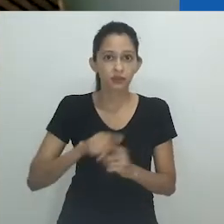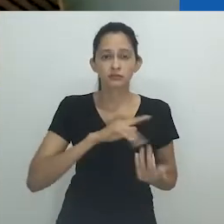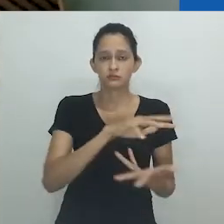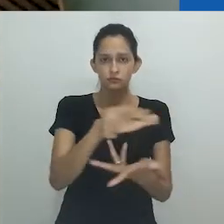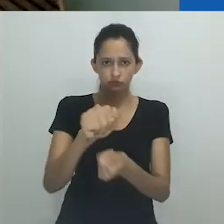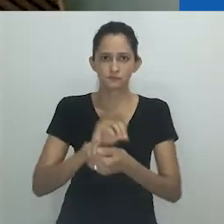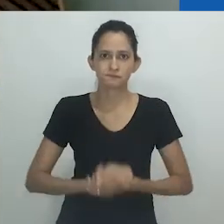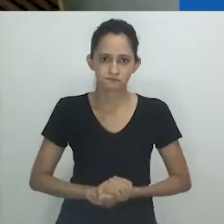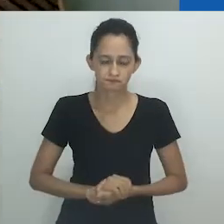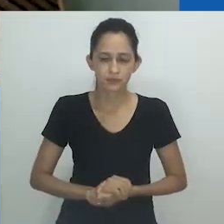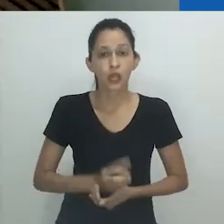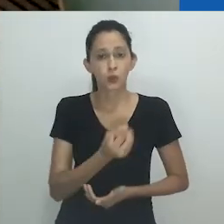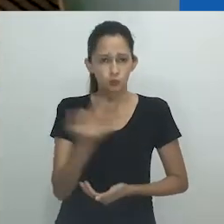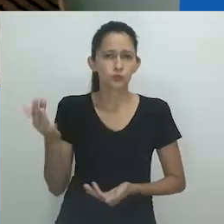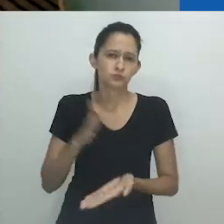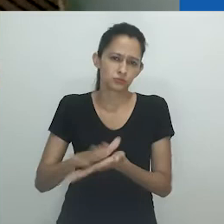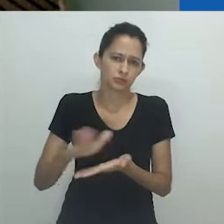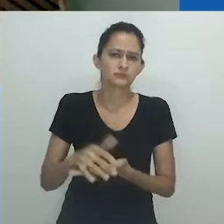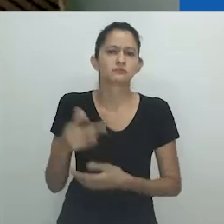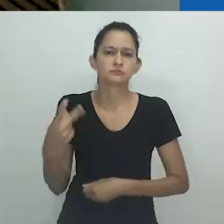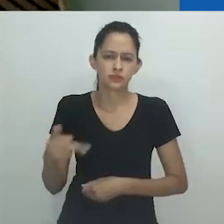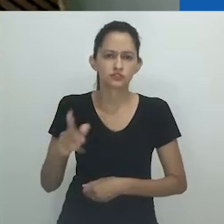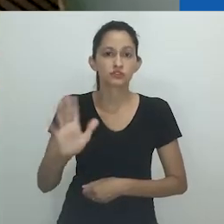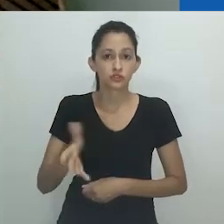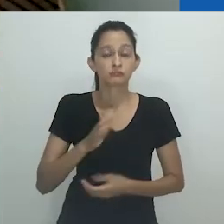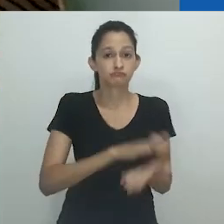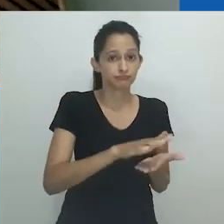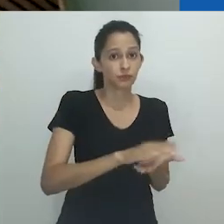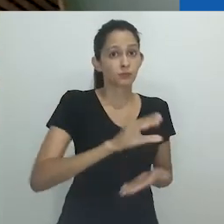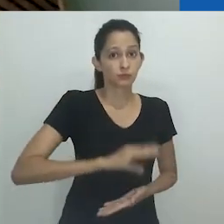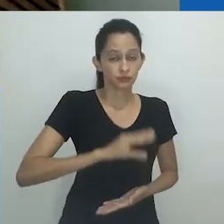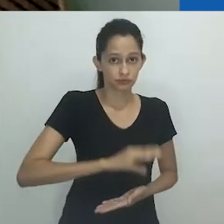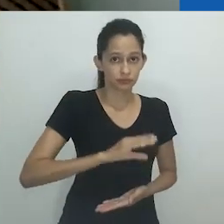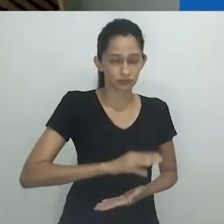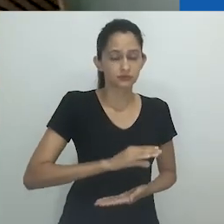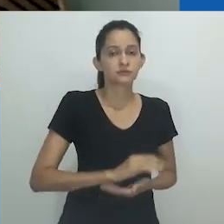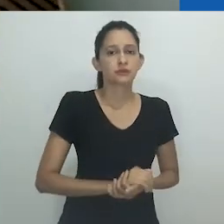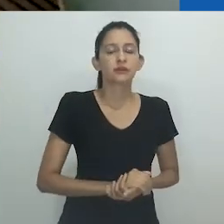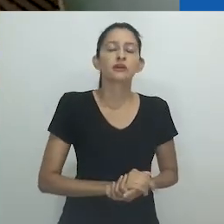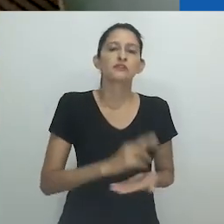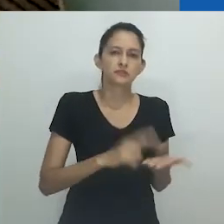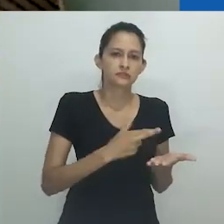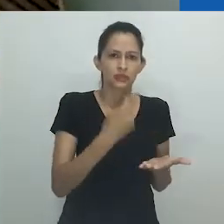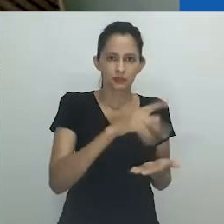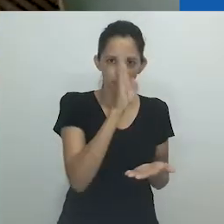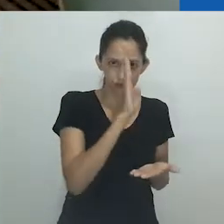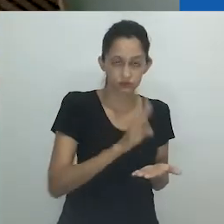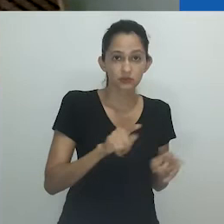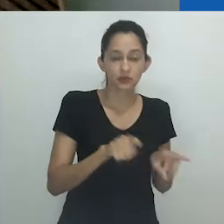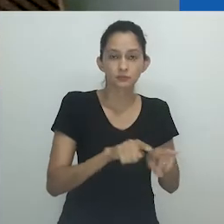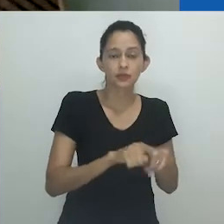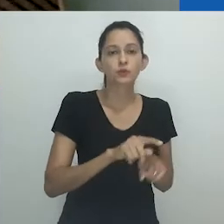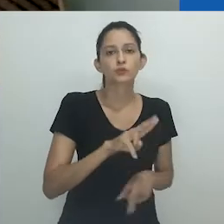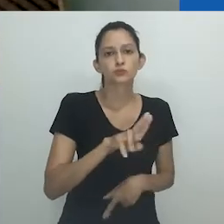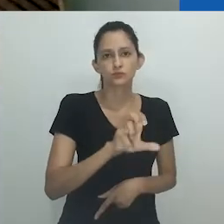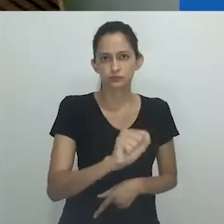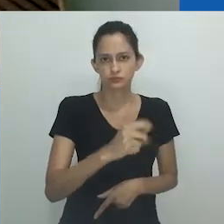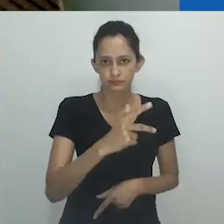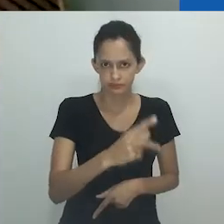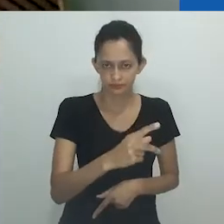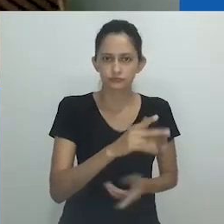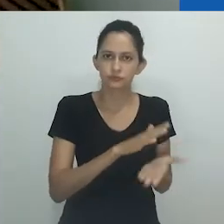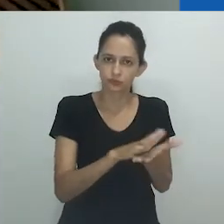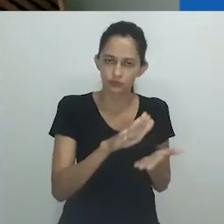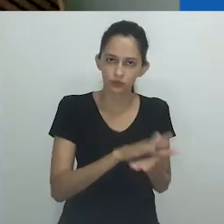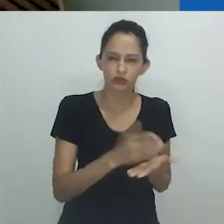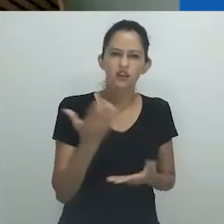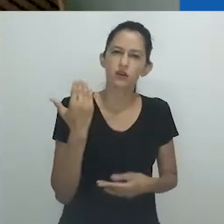Devo dizer, com felicidade, que alguns dos seus escritos foram publicados em português, na revista Physis, do IMS-UERJ, e na Revista de Antropologia da USP,